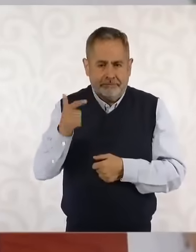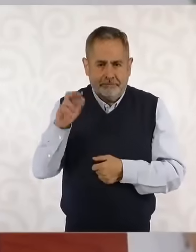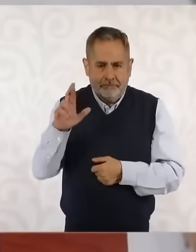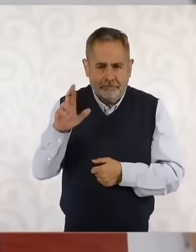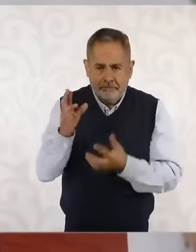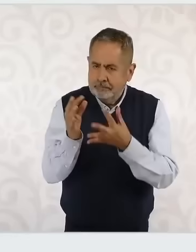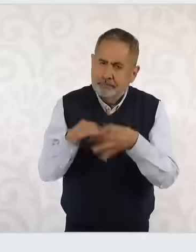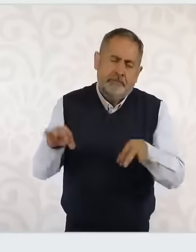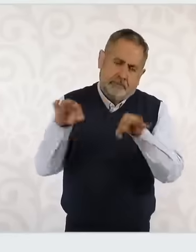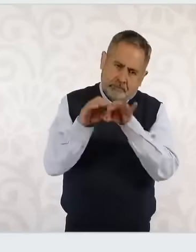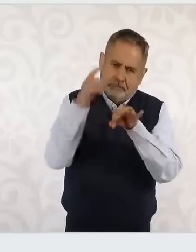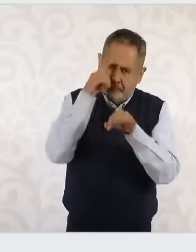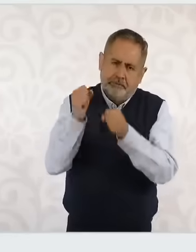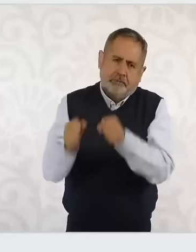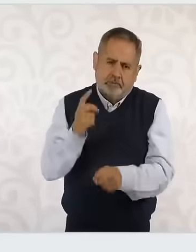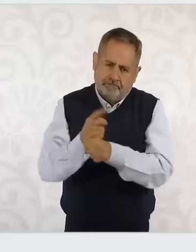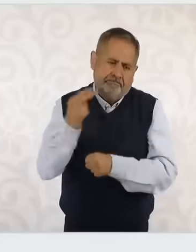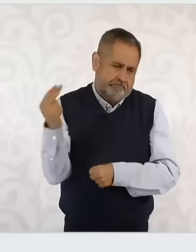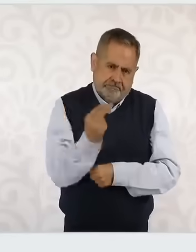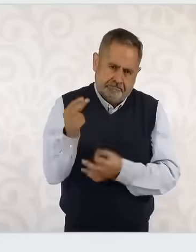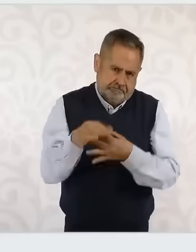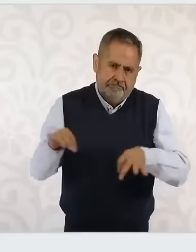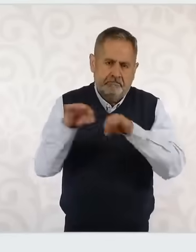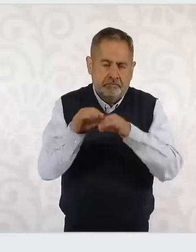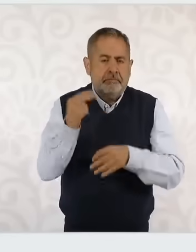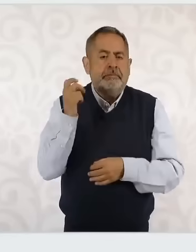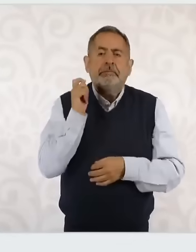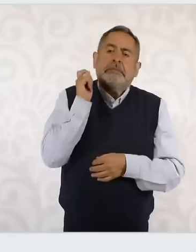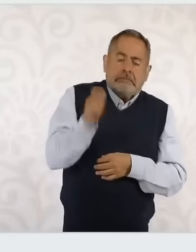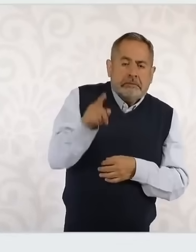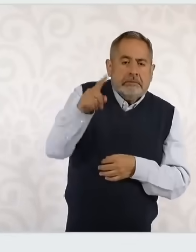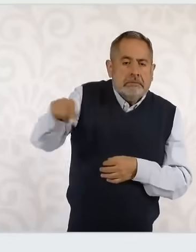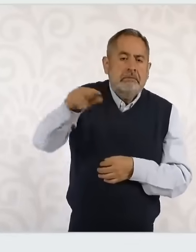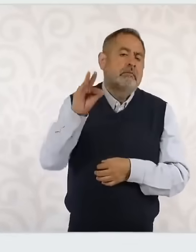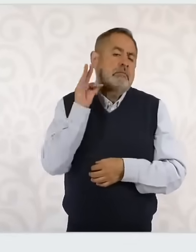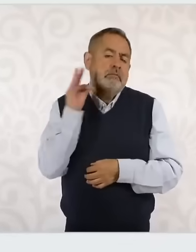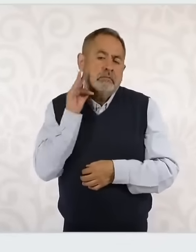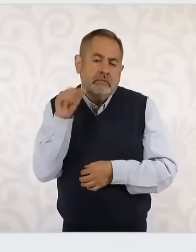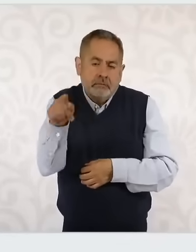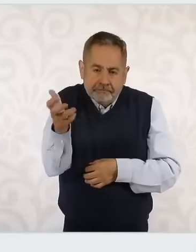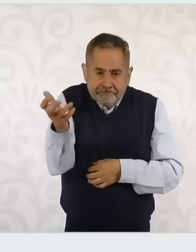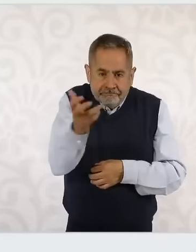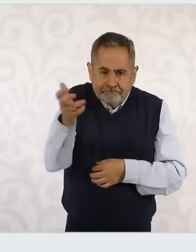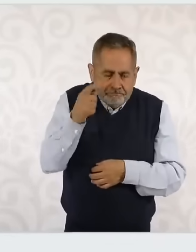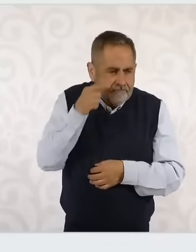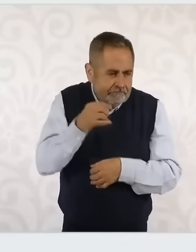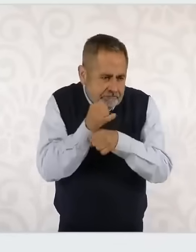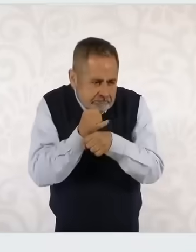estrategia de seguridad, porque finalmente radica en las fiscalías la apertura de las carpetas de